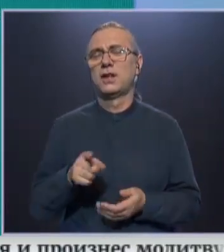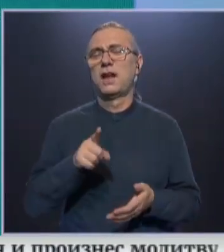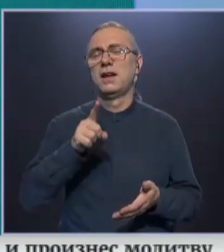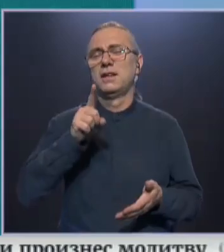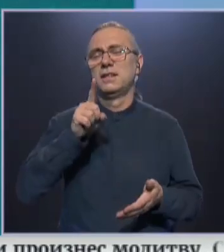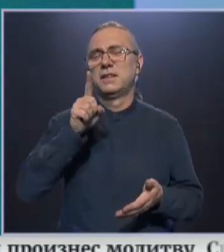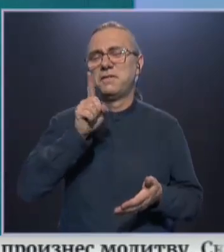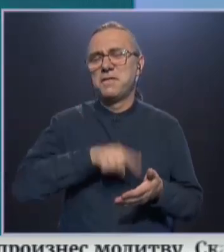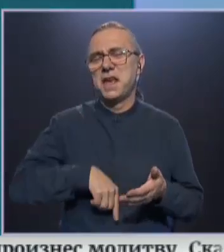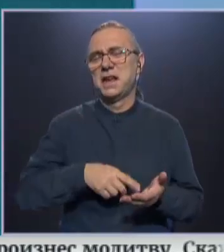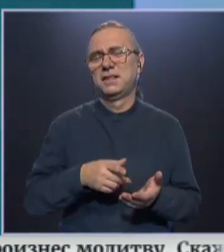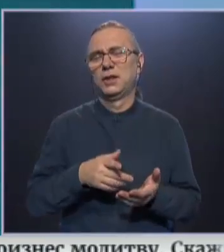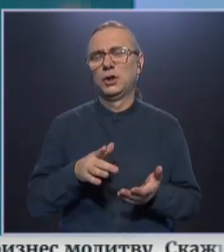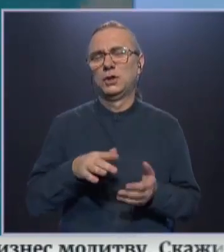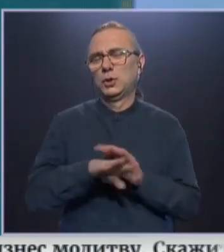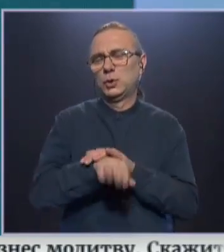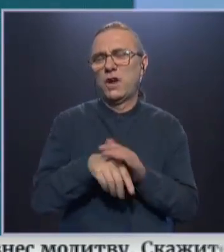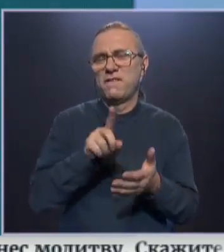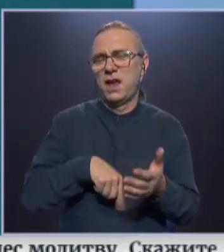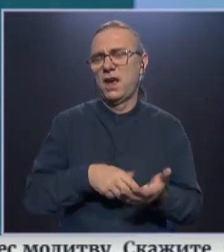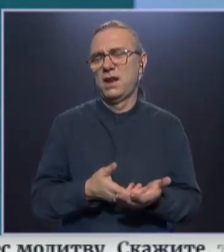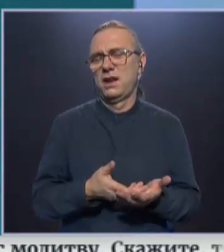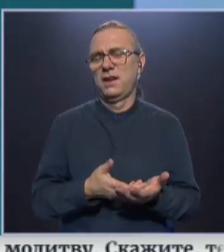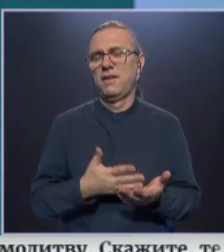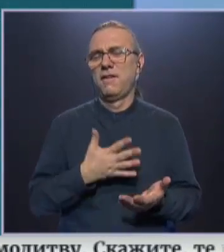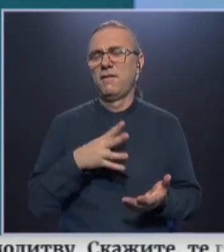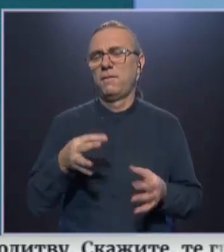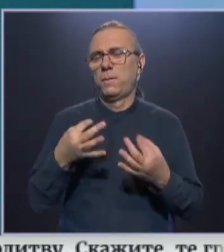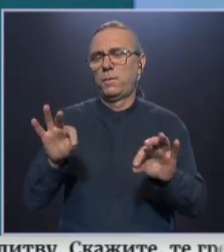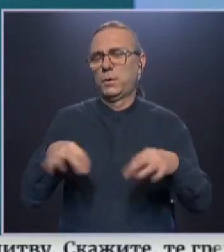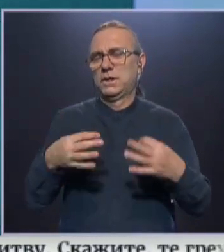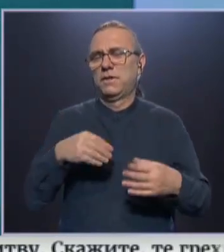душе как какое-то дракон многоглавый всё время его